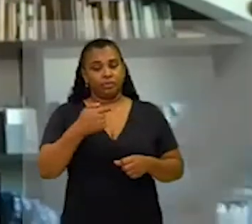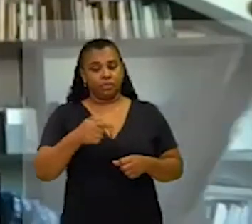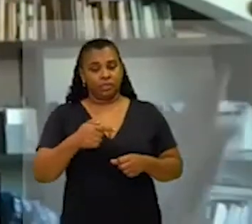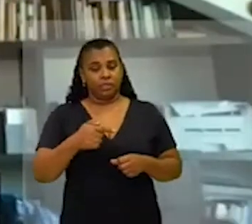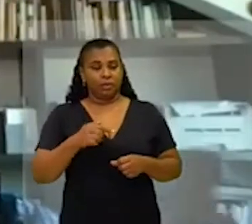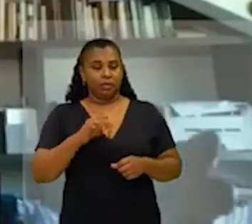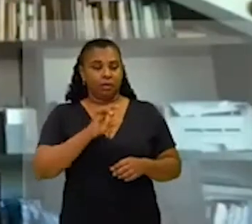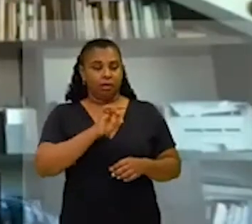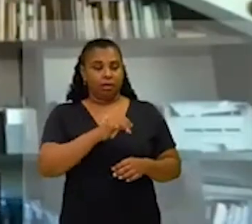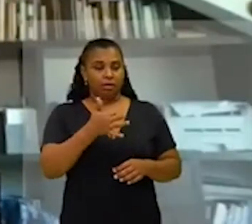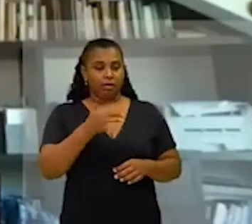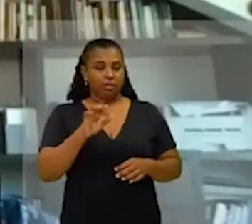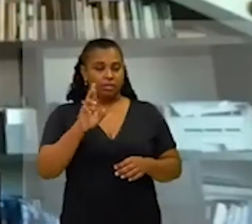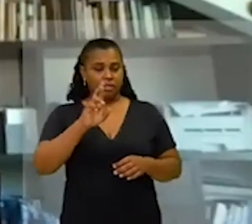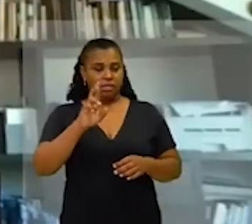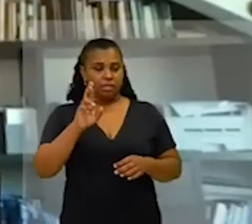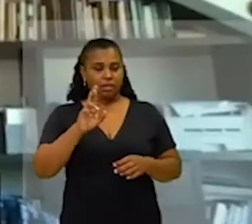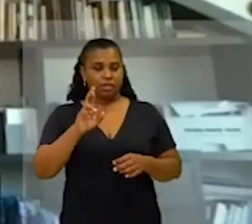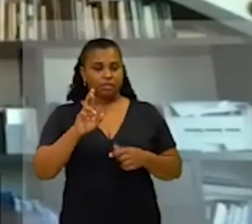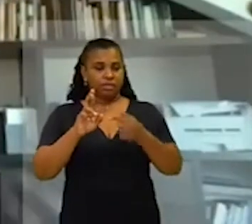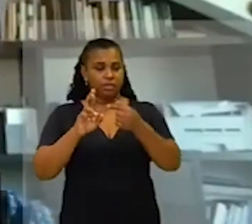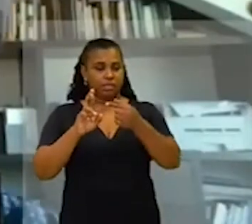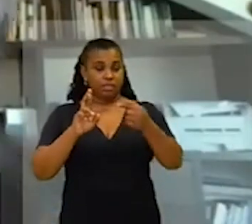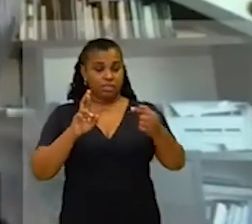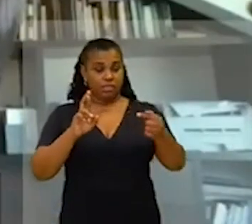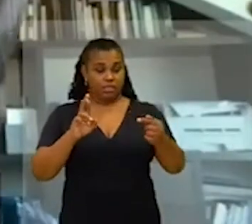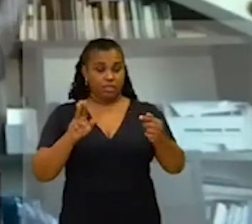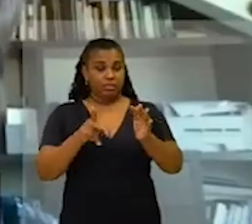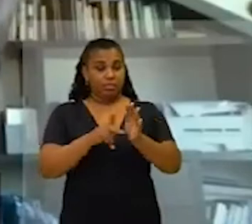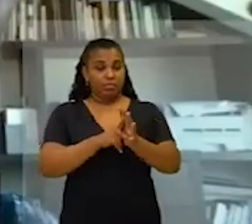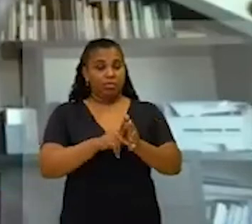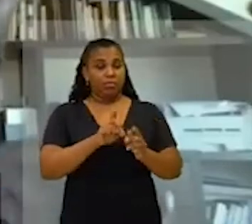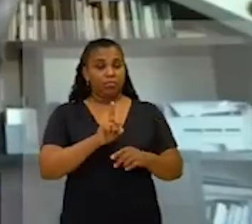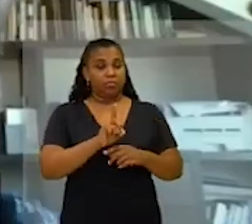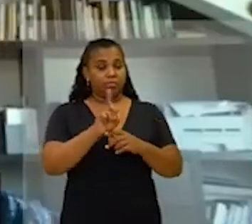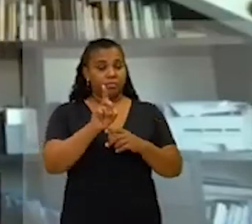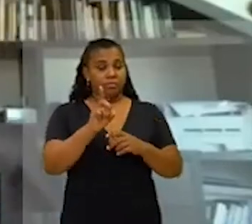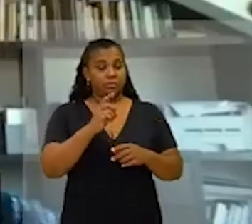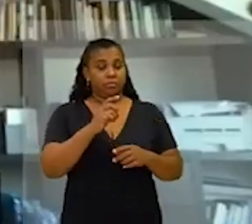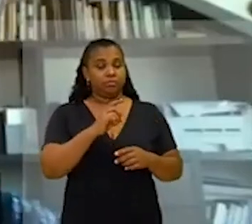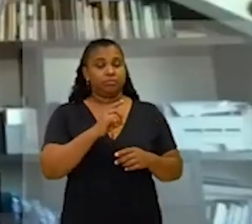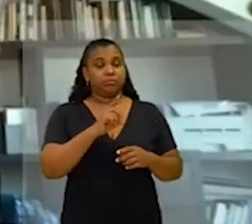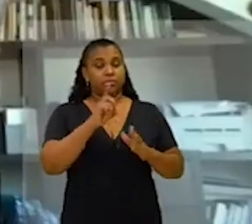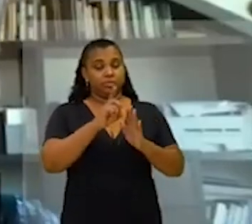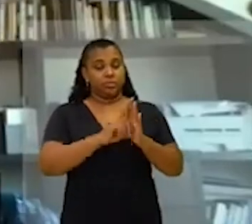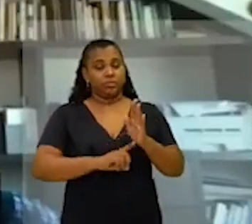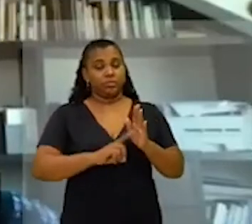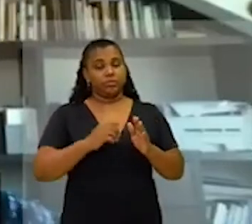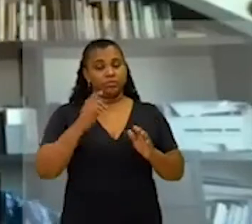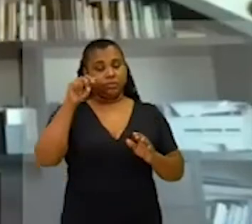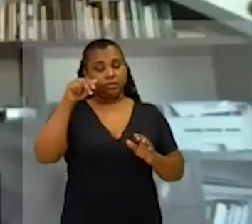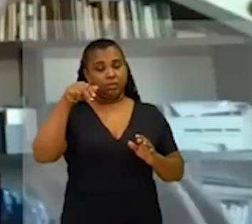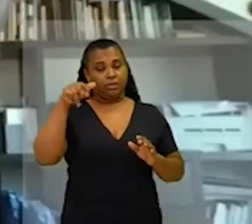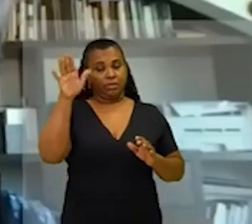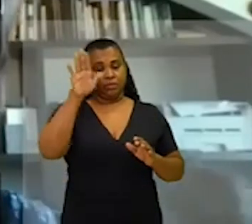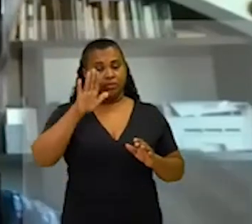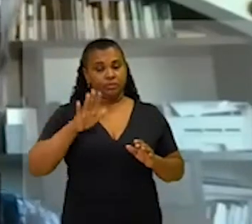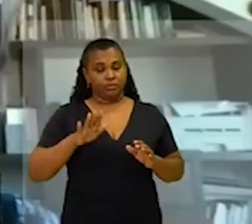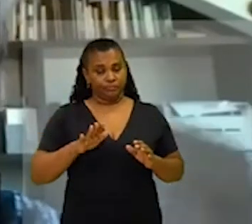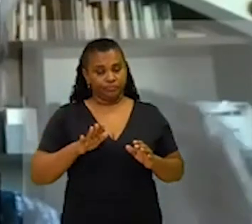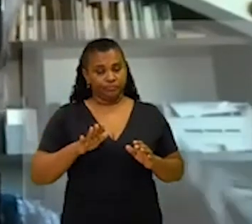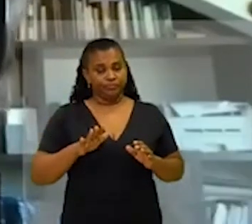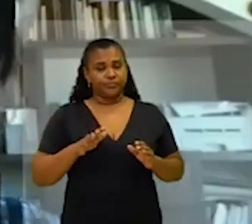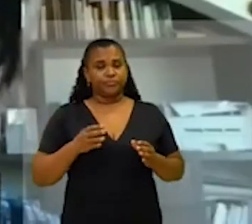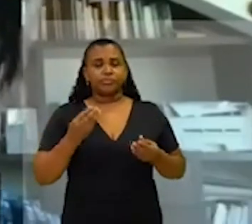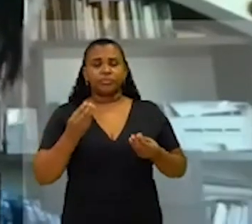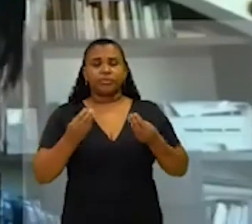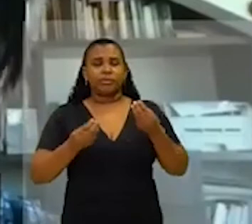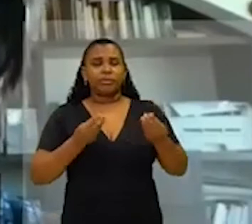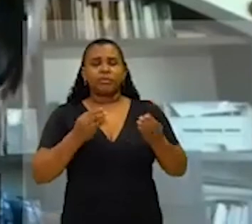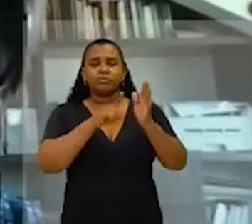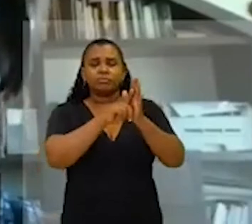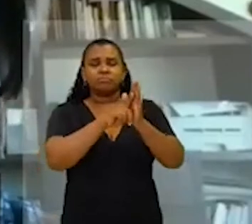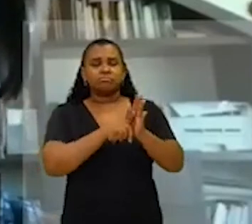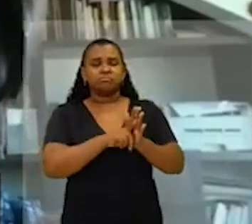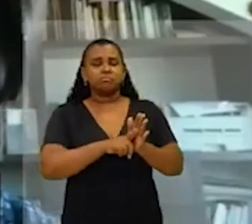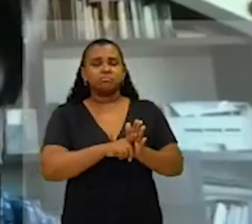esse resultado dica necessidade de observar quais critérios são empregados pelas executivas